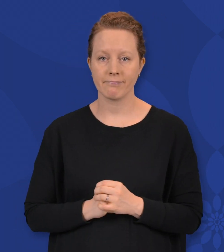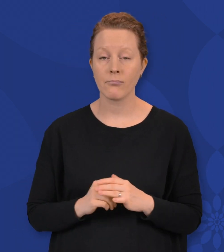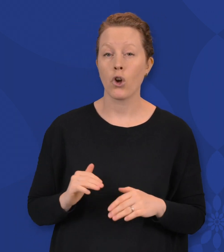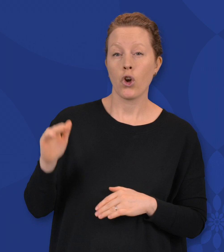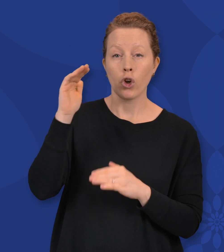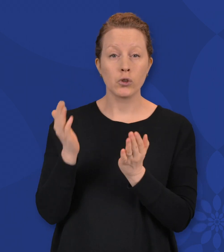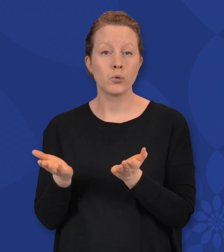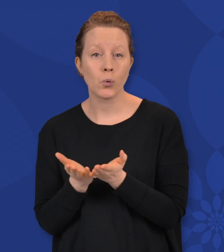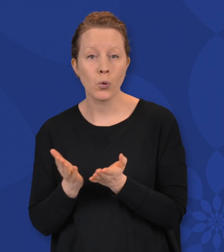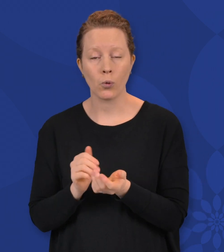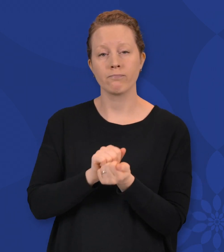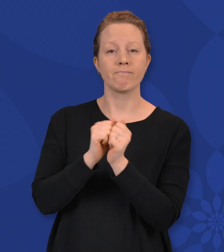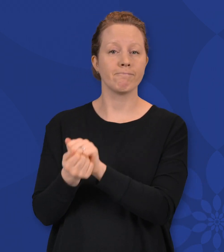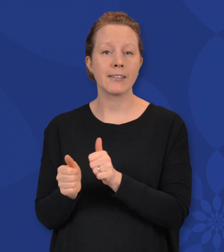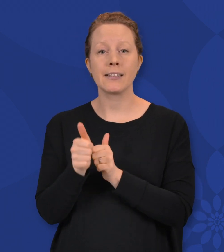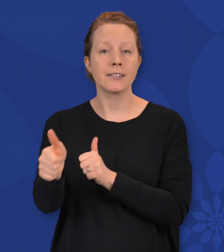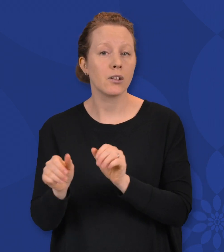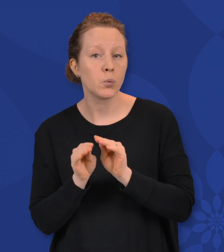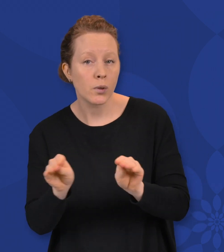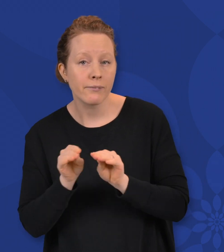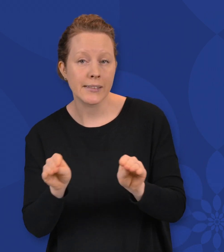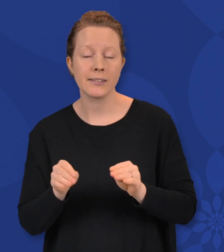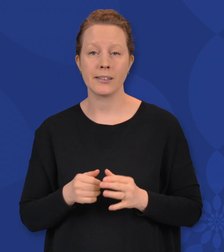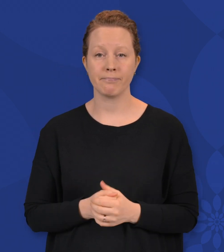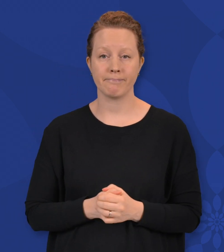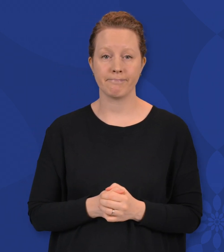övergång till distansundervisning vid högskolor, -